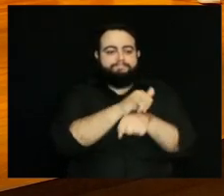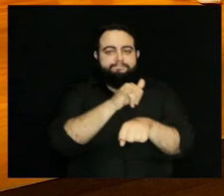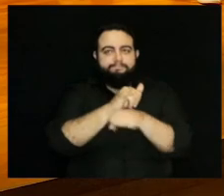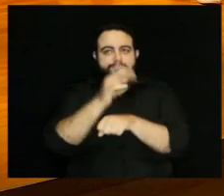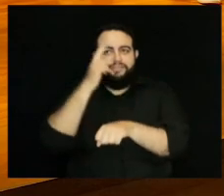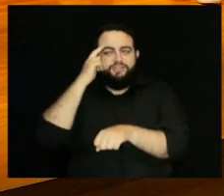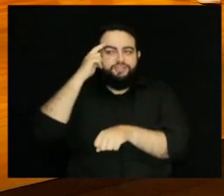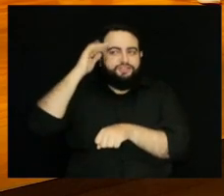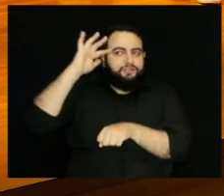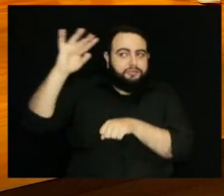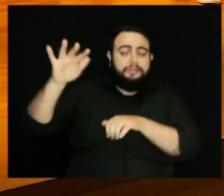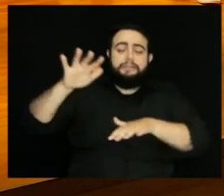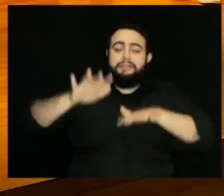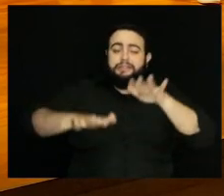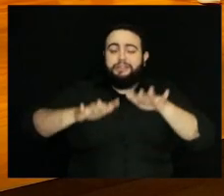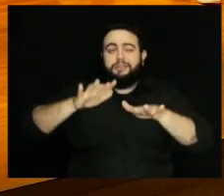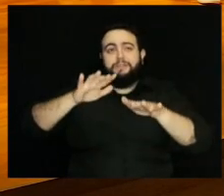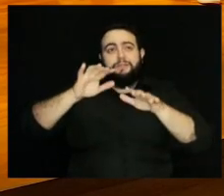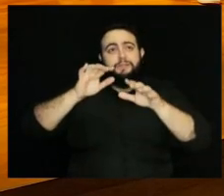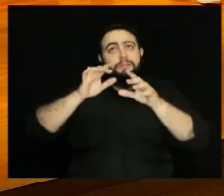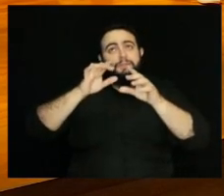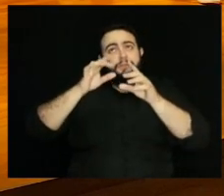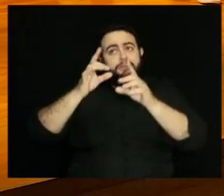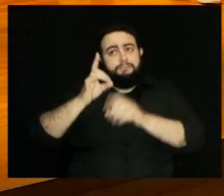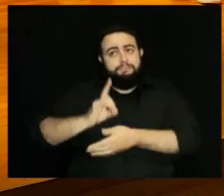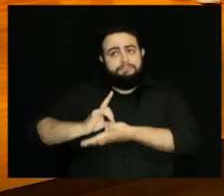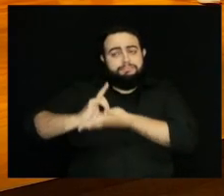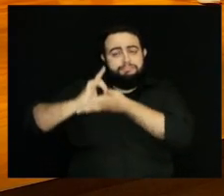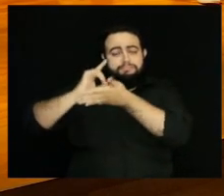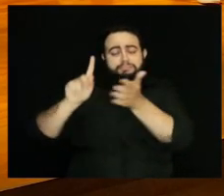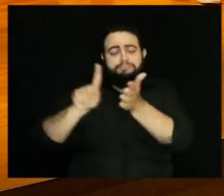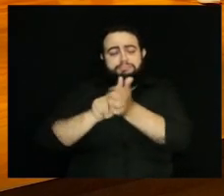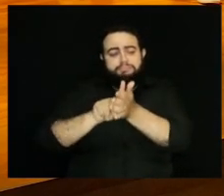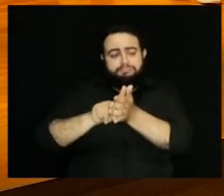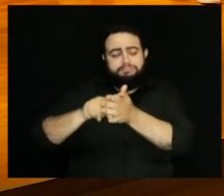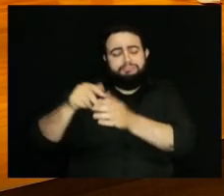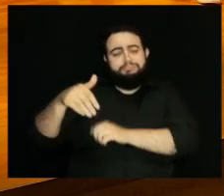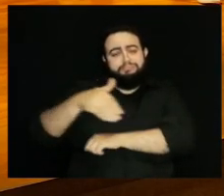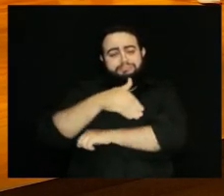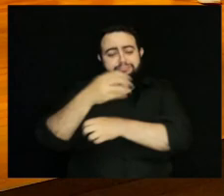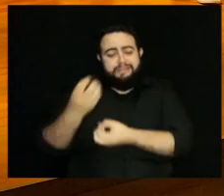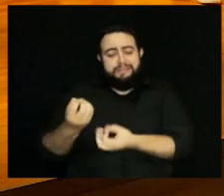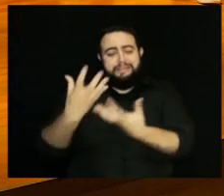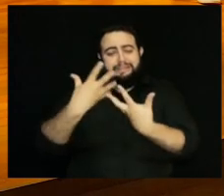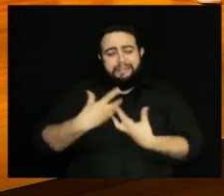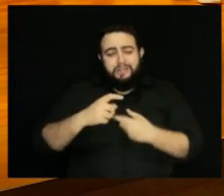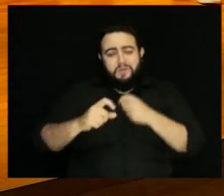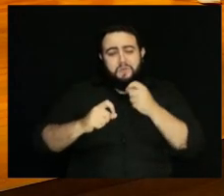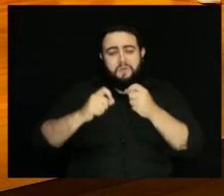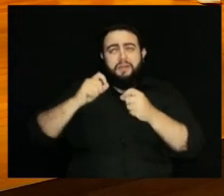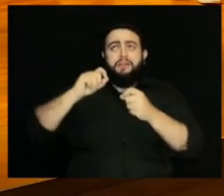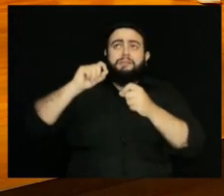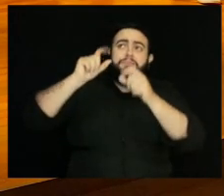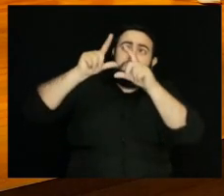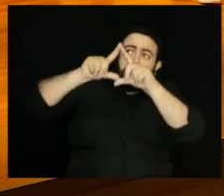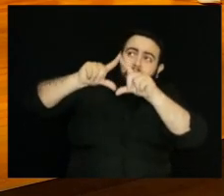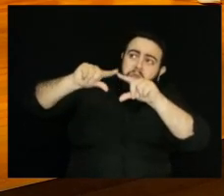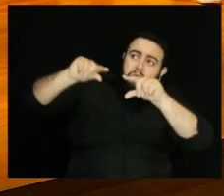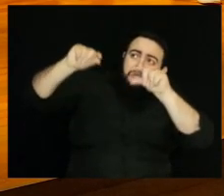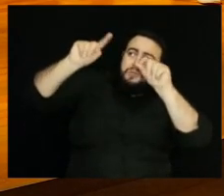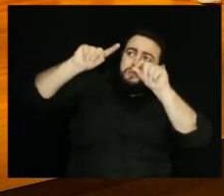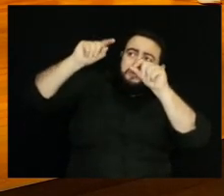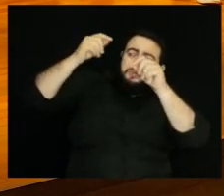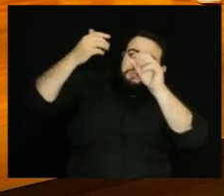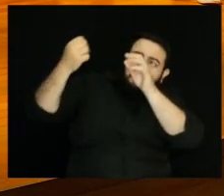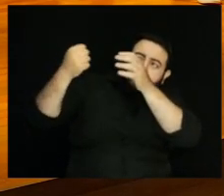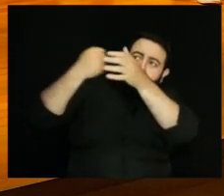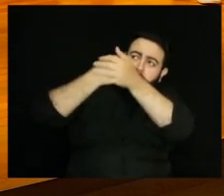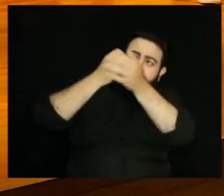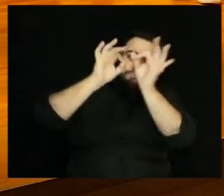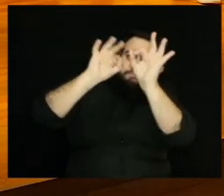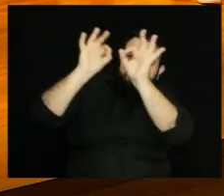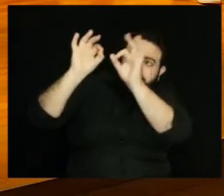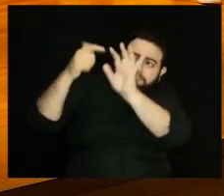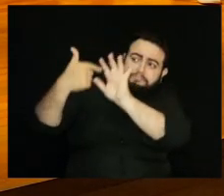sabe o destino da rua me dá, ou a sombra da lua não esconda ninguém. Será que eu